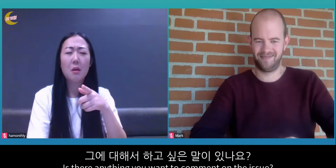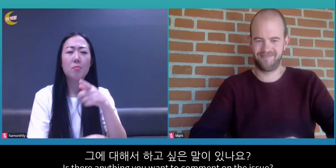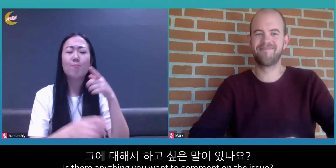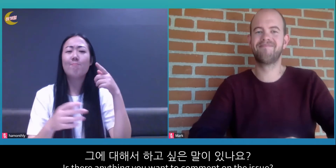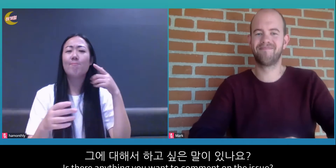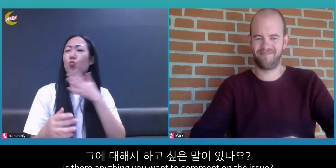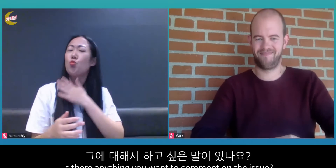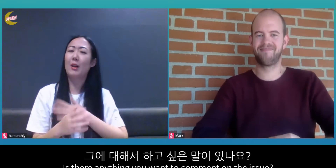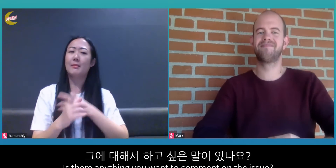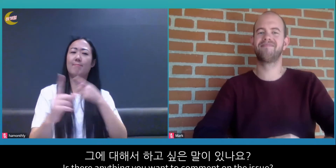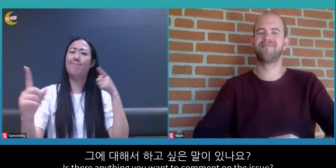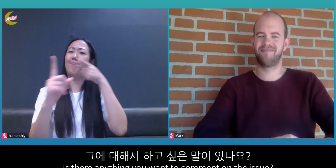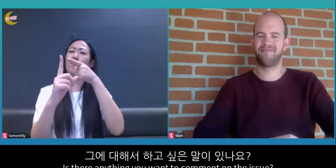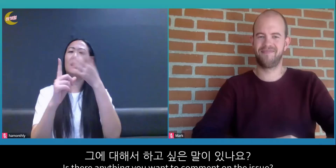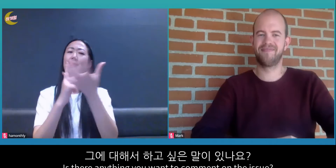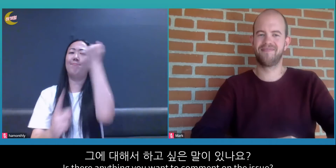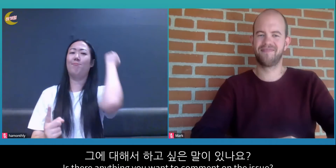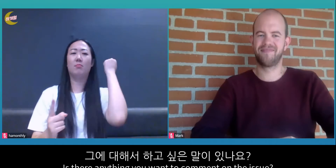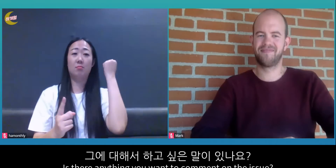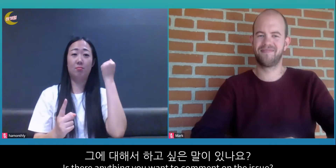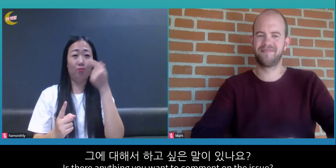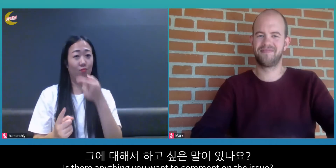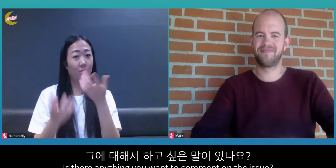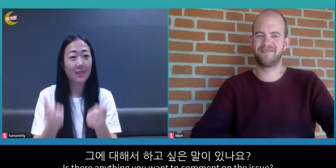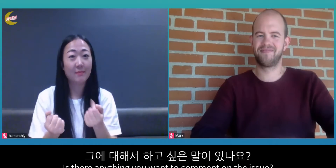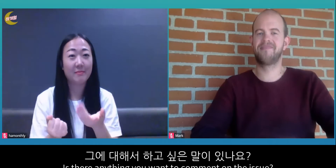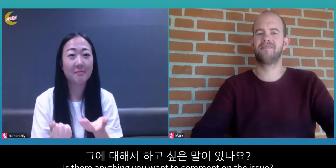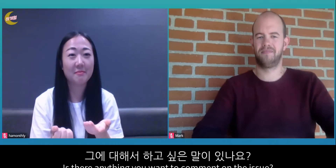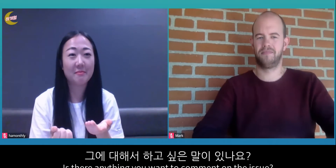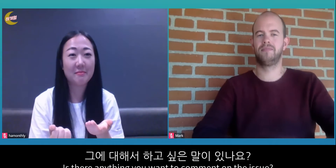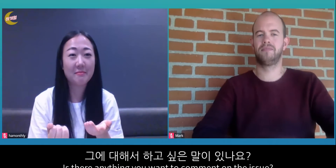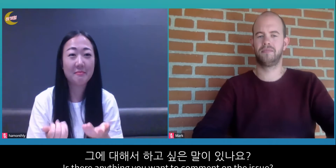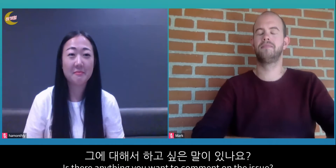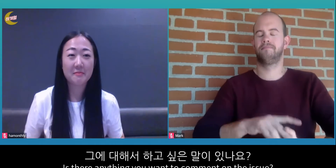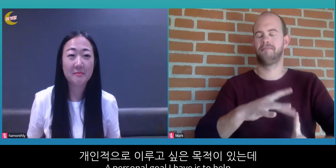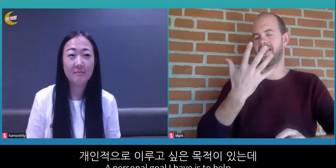この問題についてコメントしたいことはありますか？